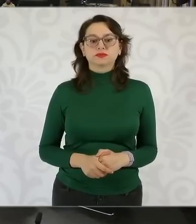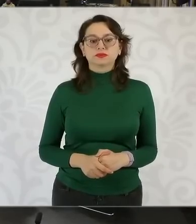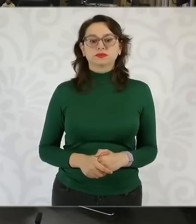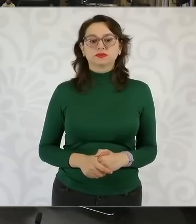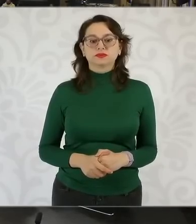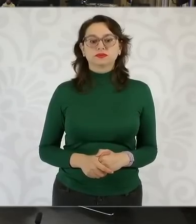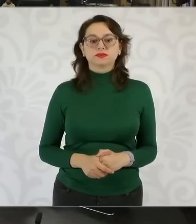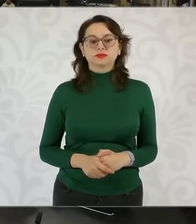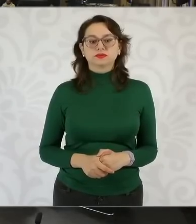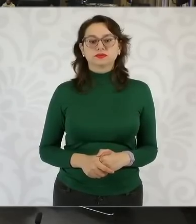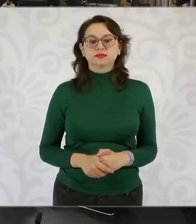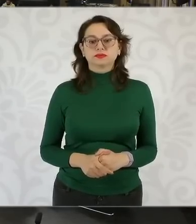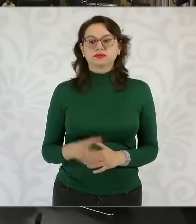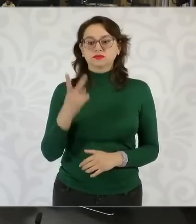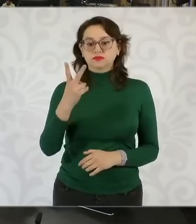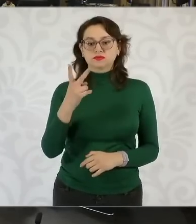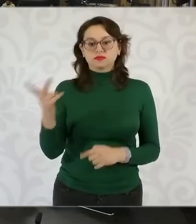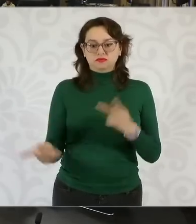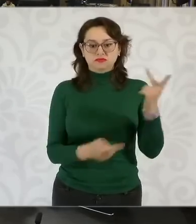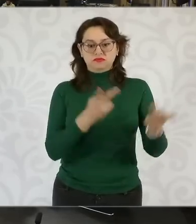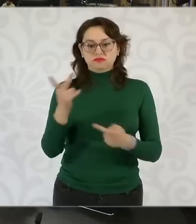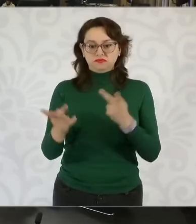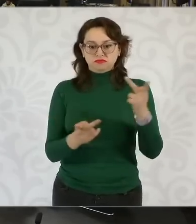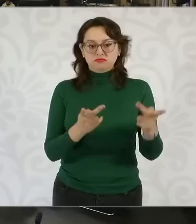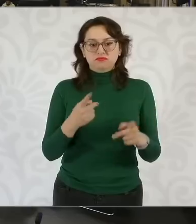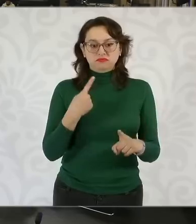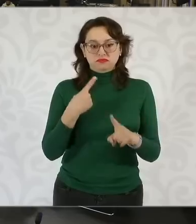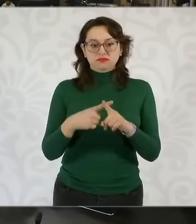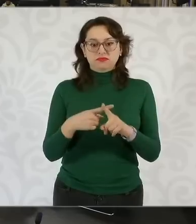quieren gra